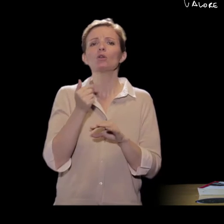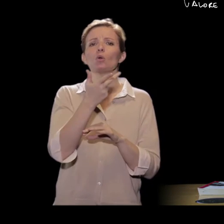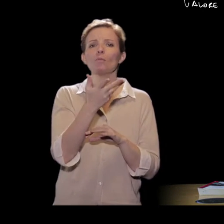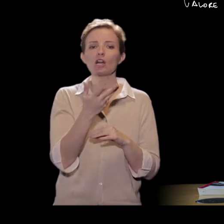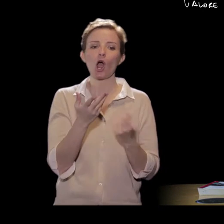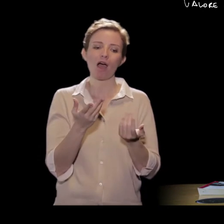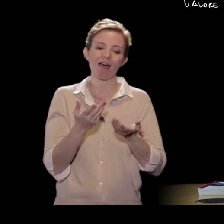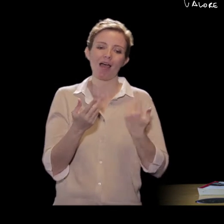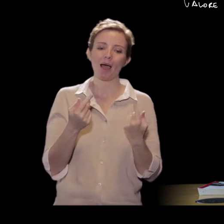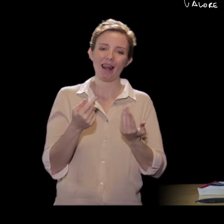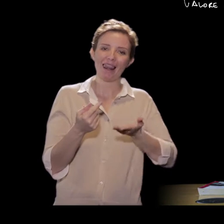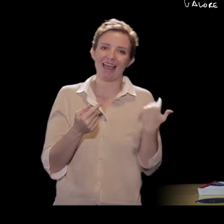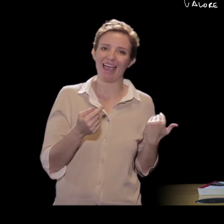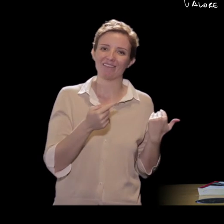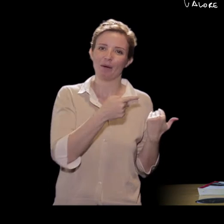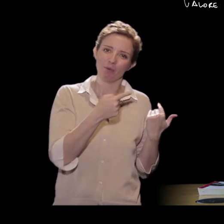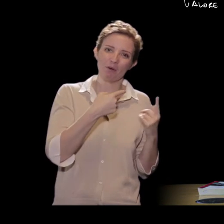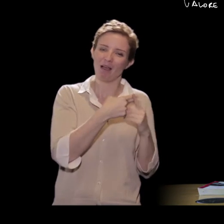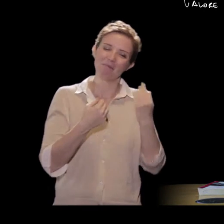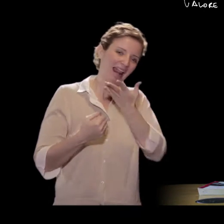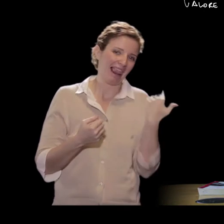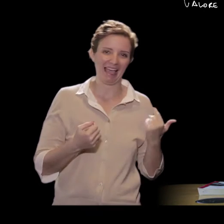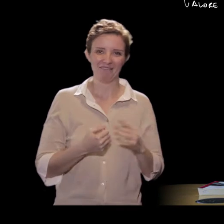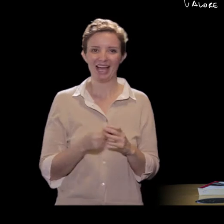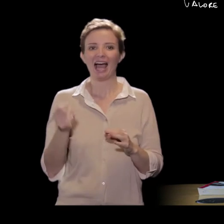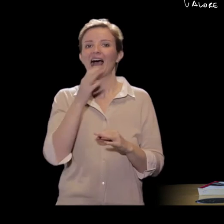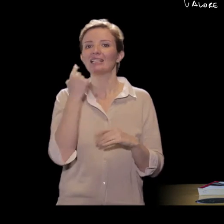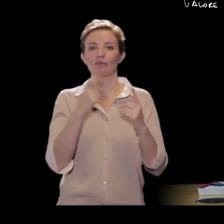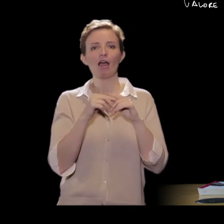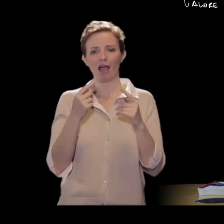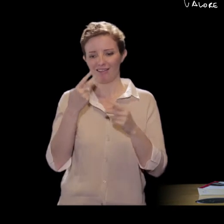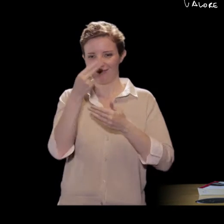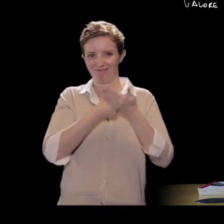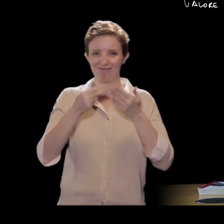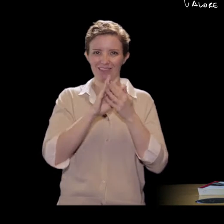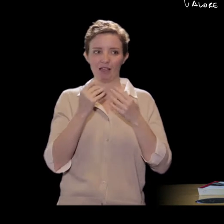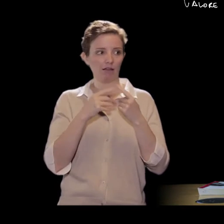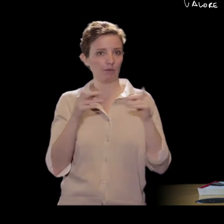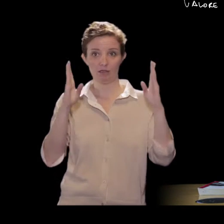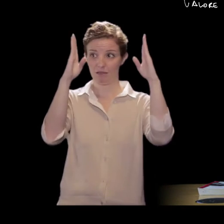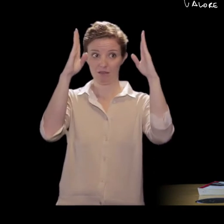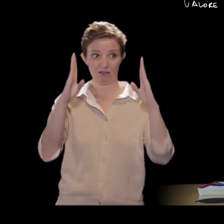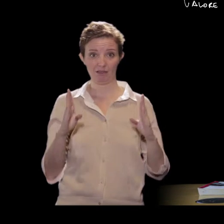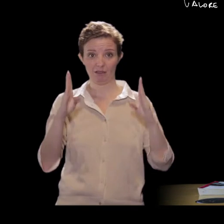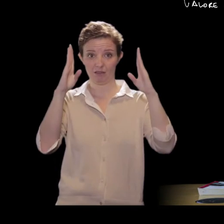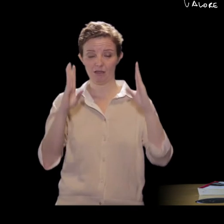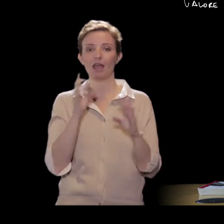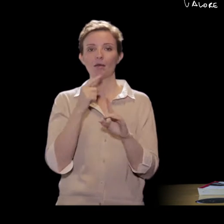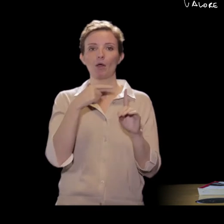Il modulo si indica in matematica con due barrette verticali. Quindi il modulo di +5 corrisponde a 5.